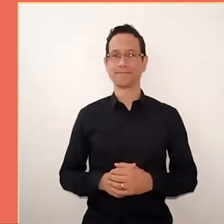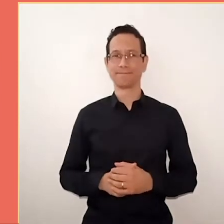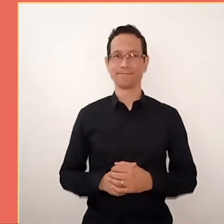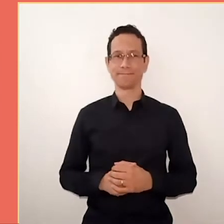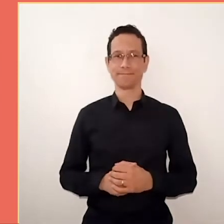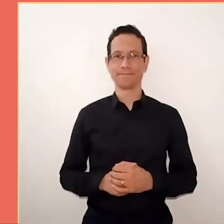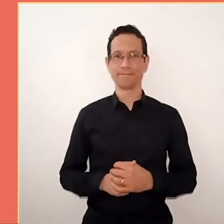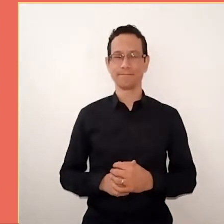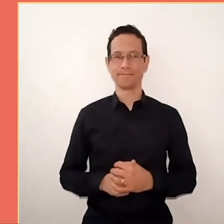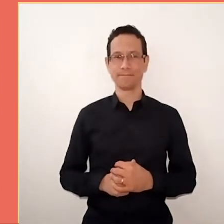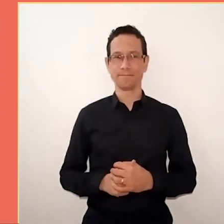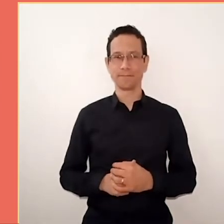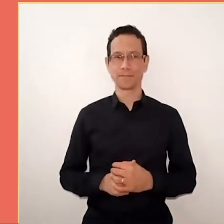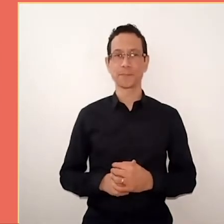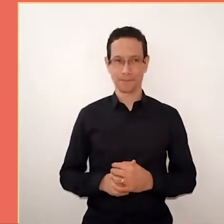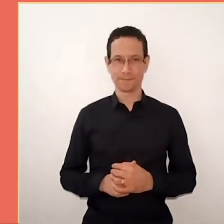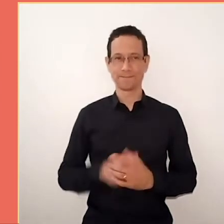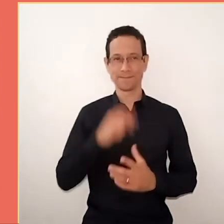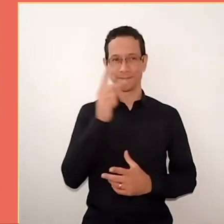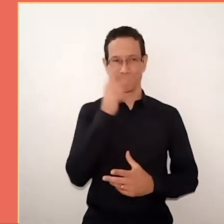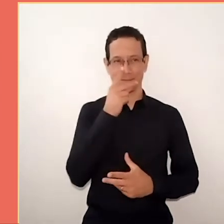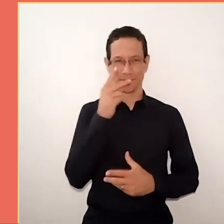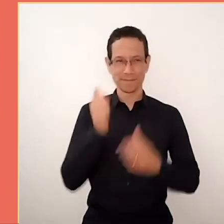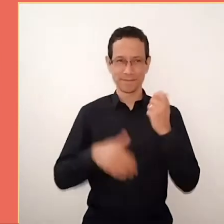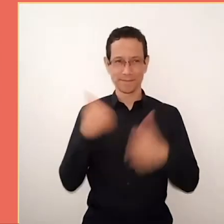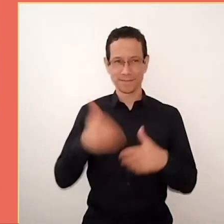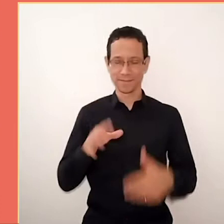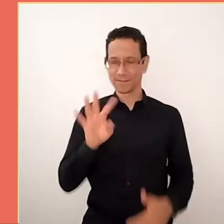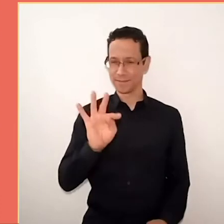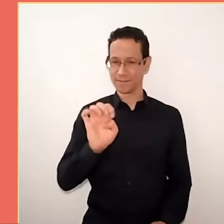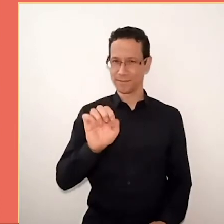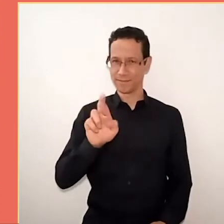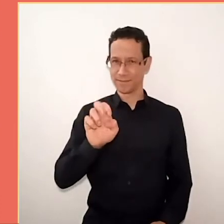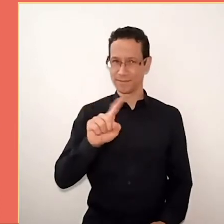a fala da Tereza foi linda, eu acho que ela faz um resumo